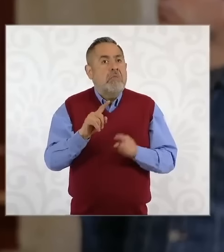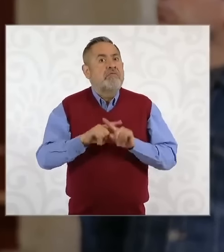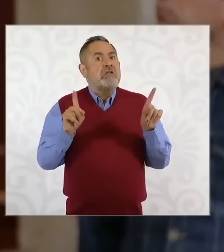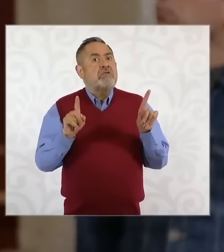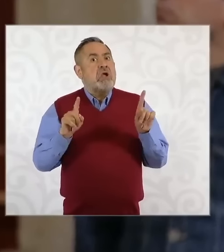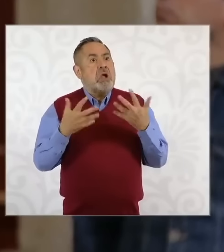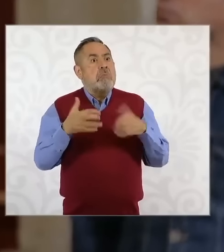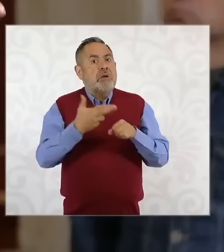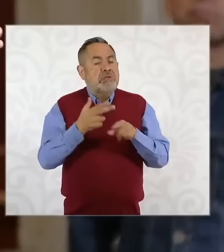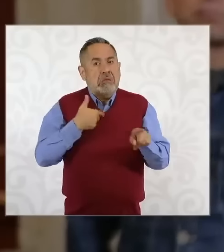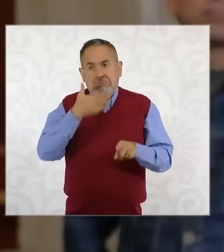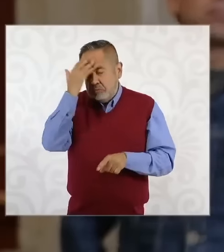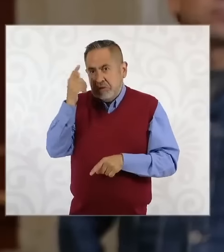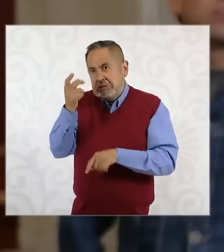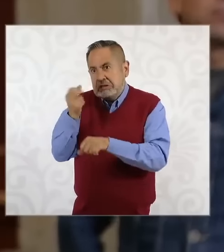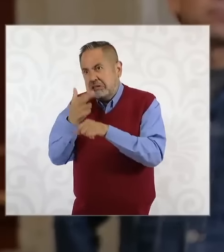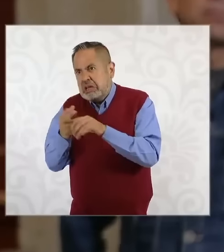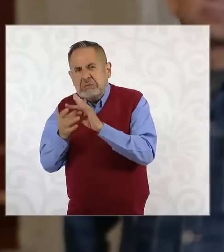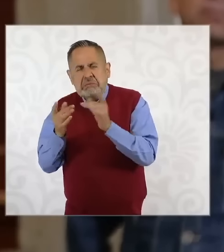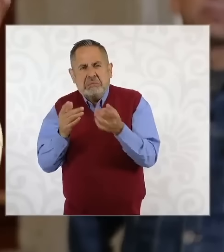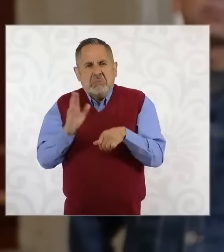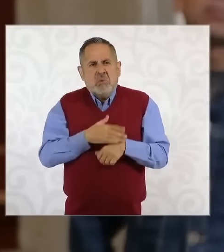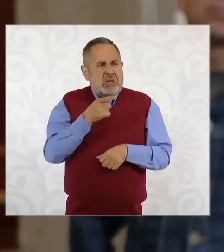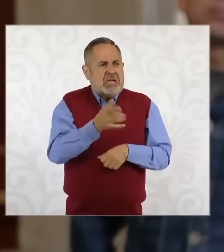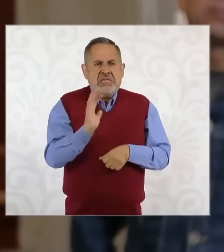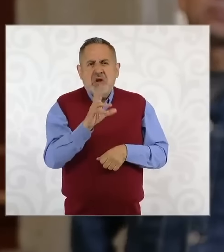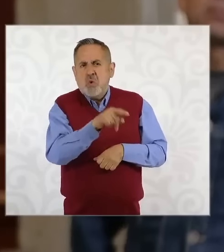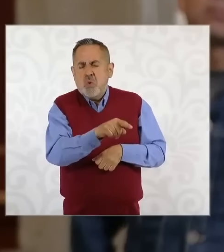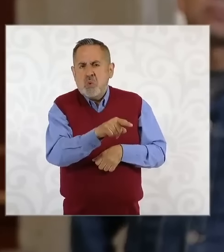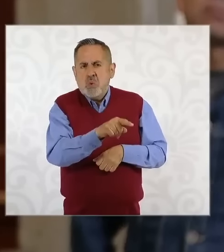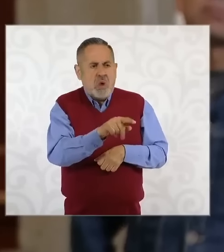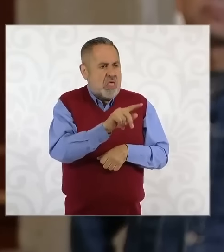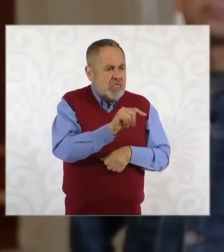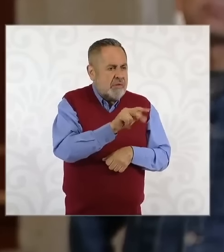el secretario de Hacienda usted pudiera explicar a la gente que nos está viendo, escuchando en